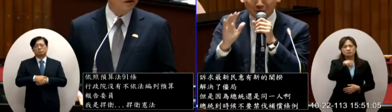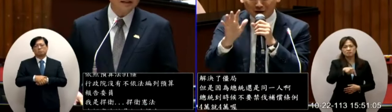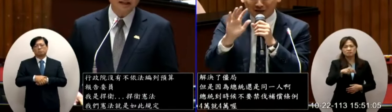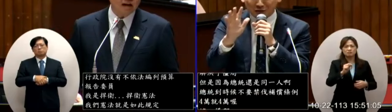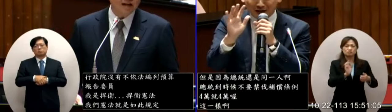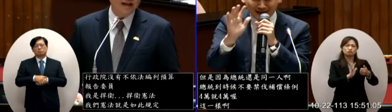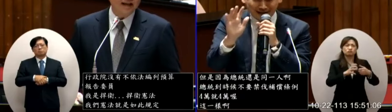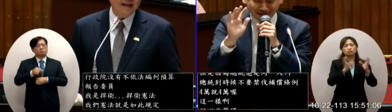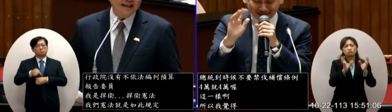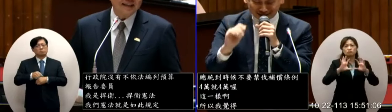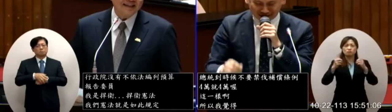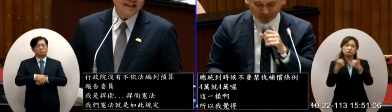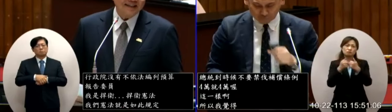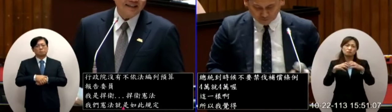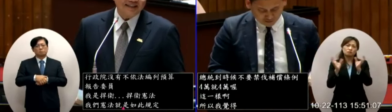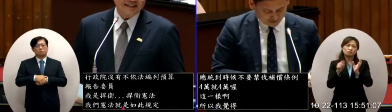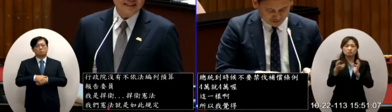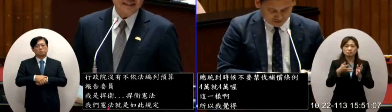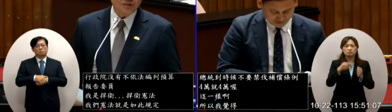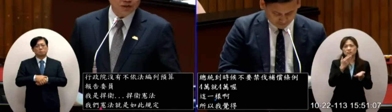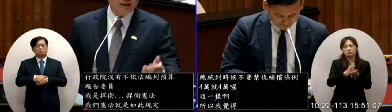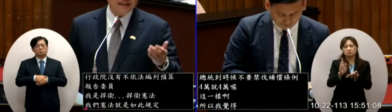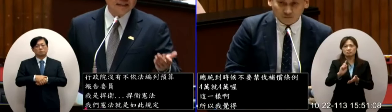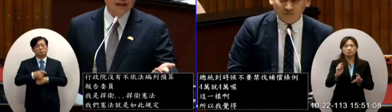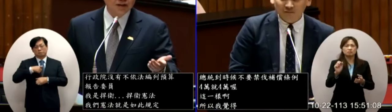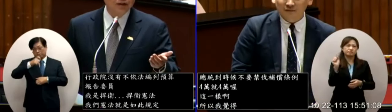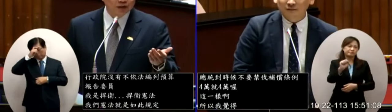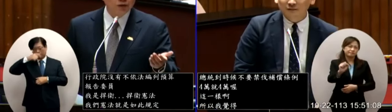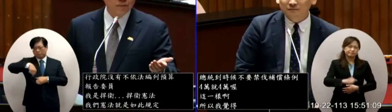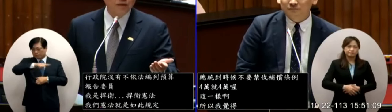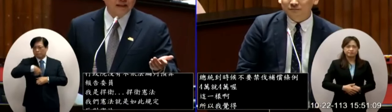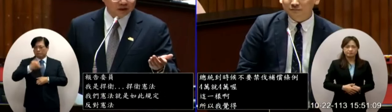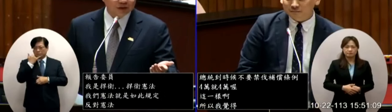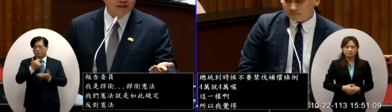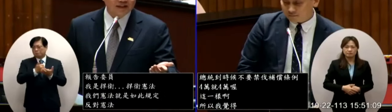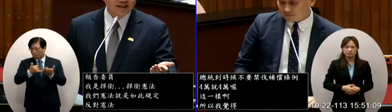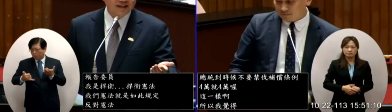因為沒有解決任何事情 我希望大家能夠各退一步 來解決事情